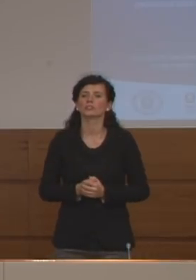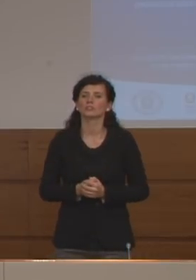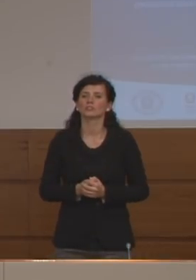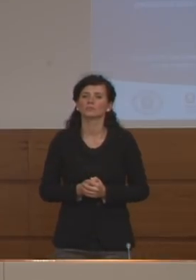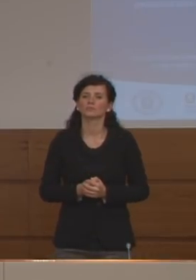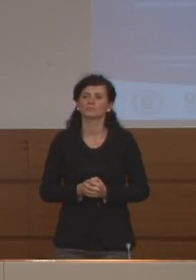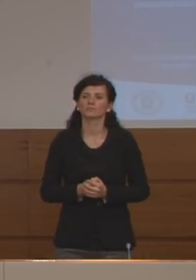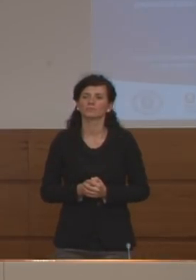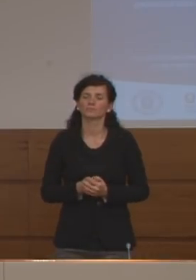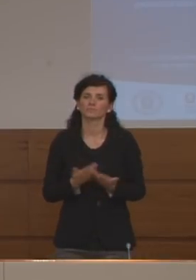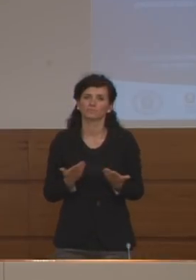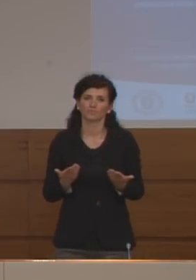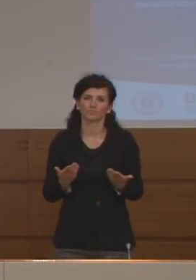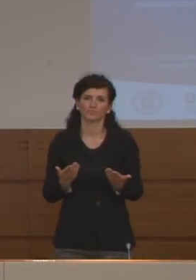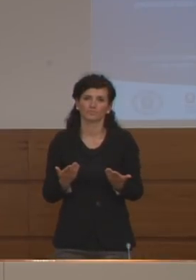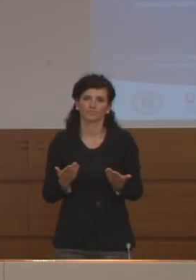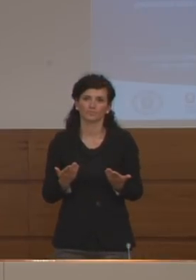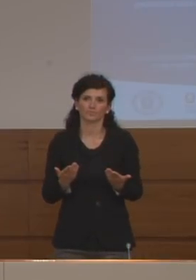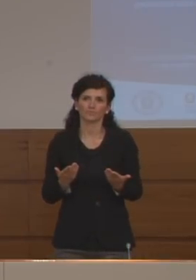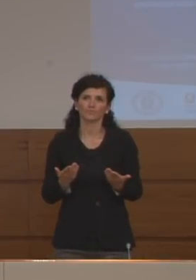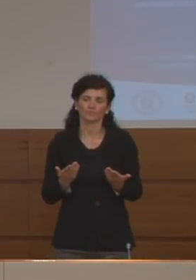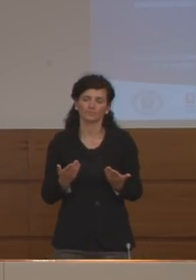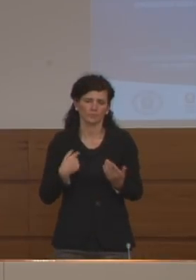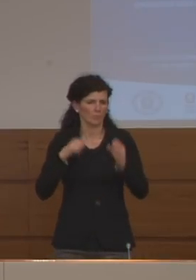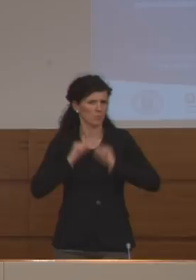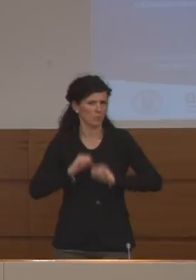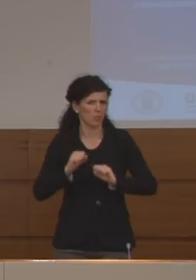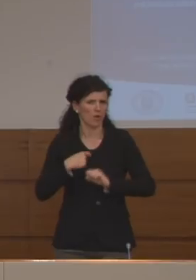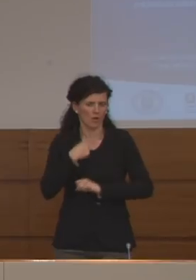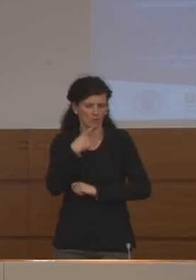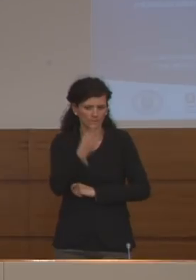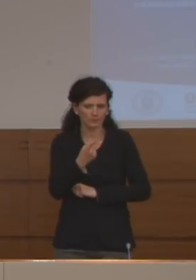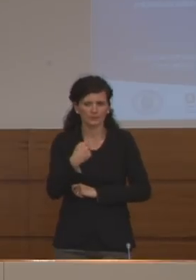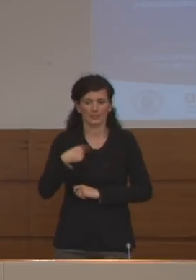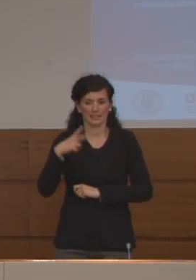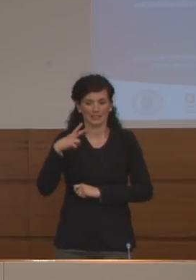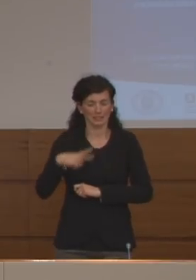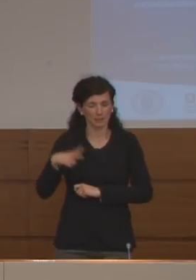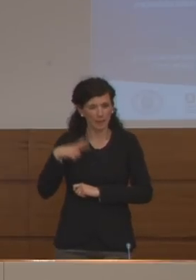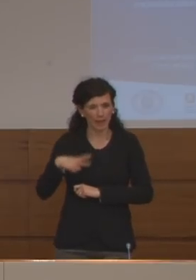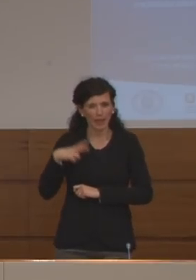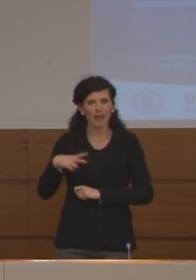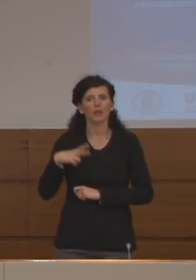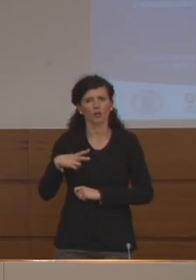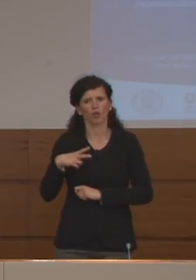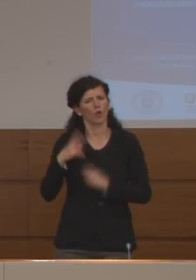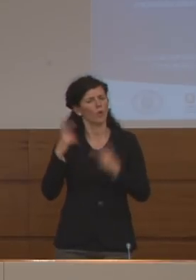Come auspicio, le dico che spero ardentemente che per